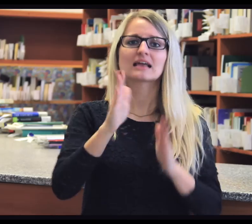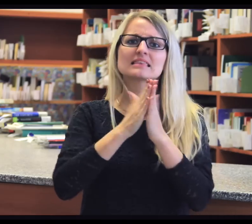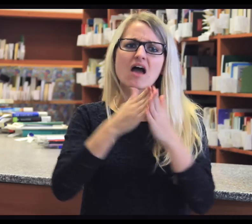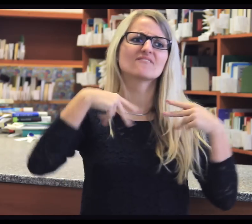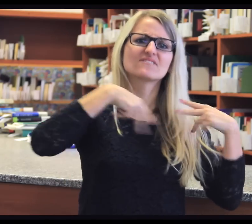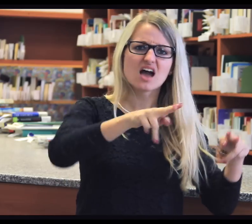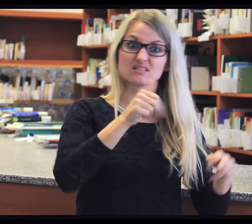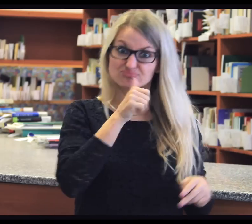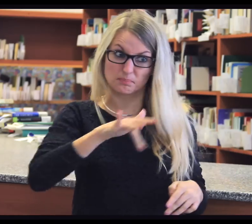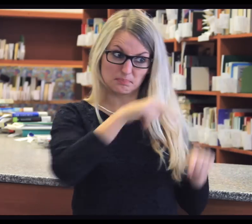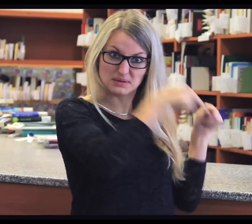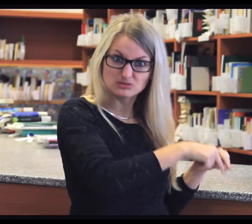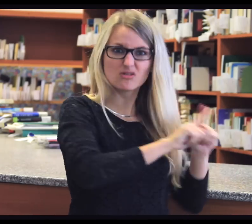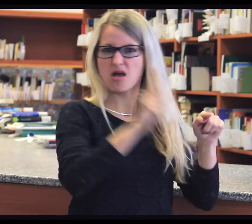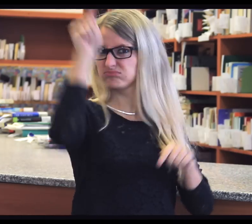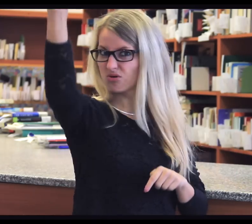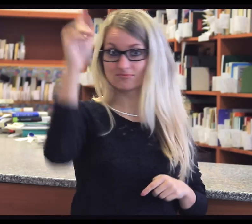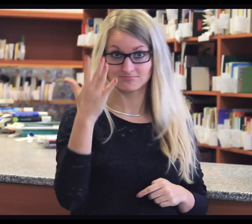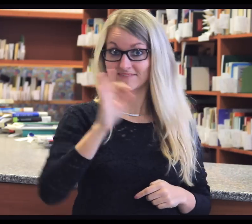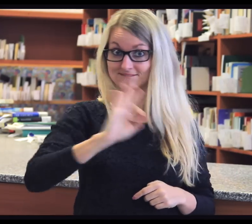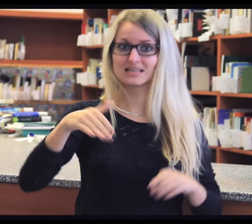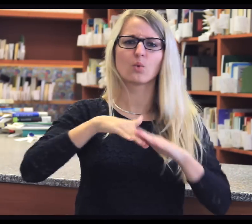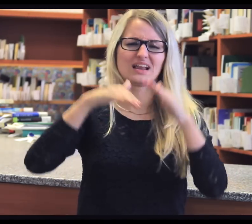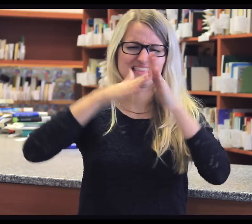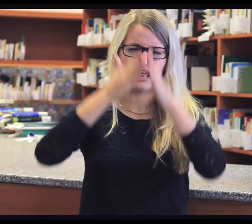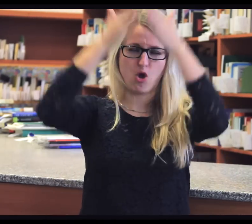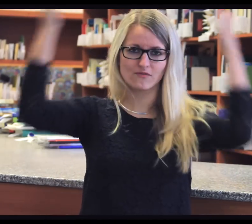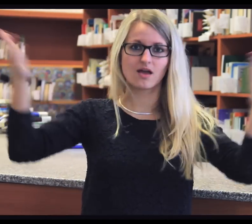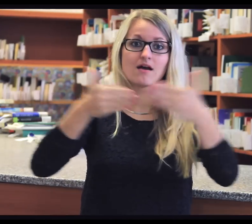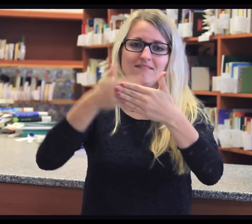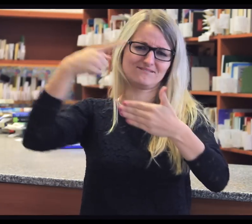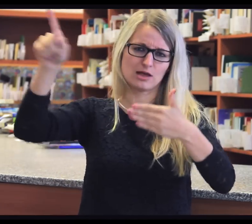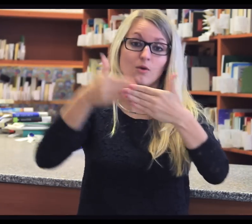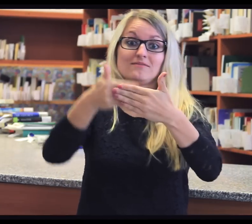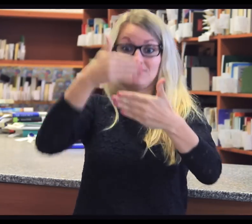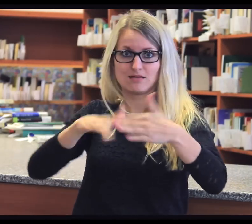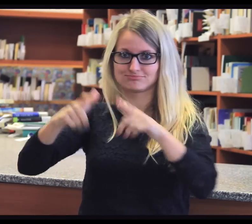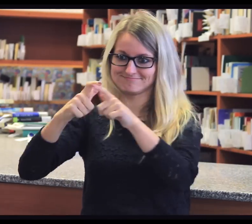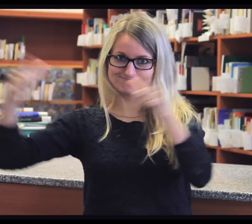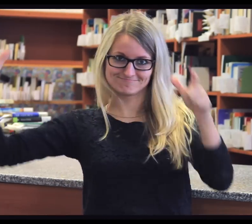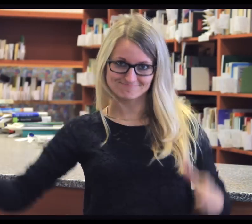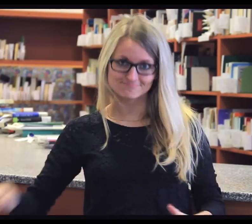Pro vrácení nejsou ovšem určena jen tato dvě místa, ale je možno vracet i do